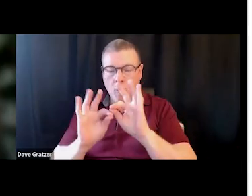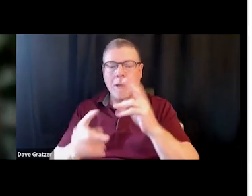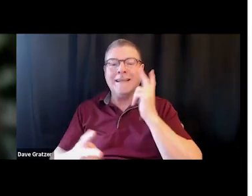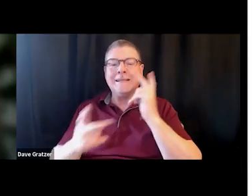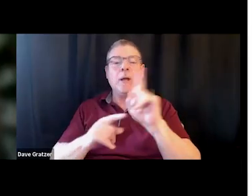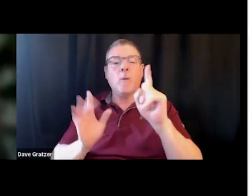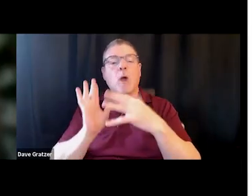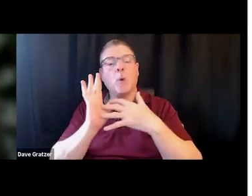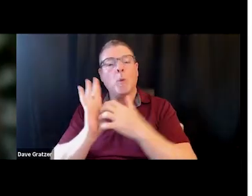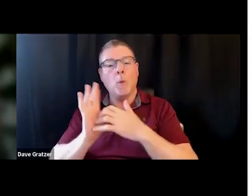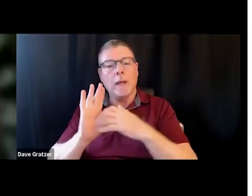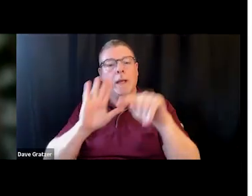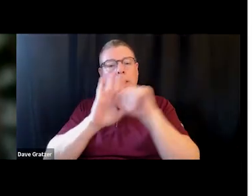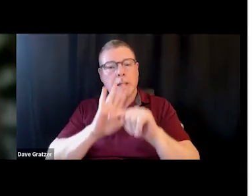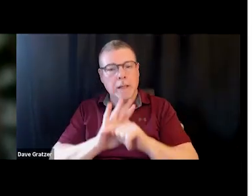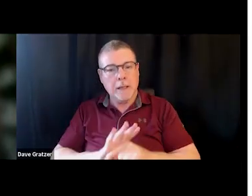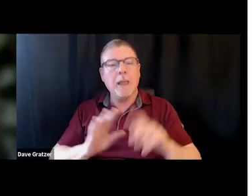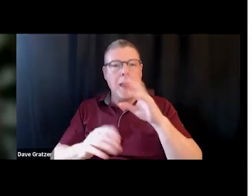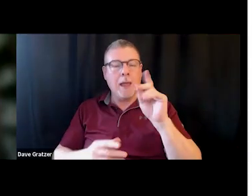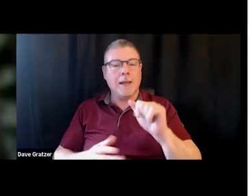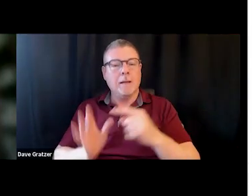que necesitamos enfatizar y destacar en la respuesta.